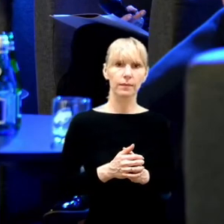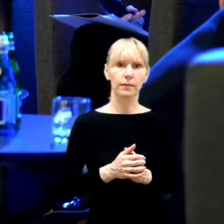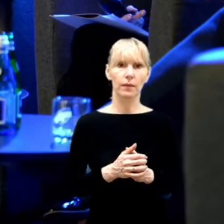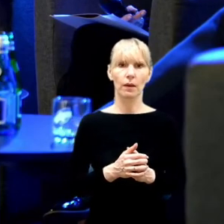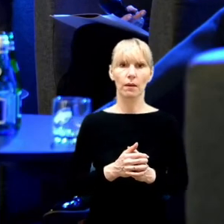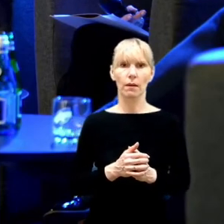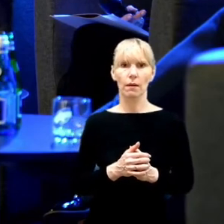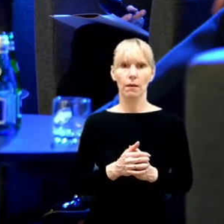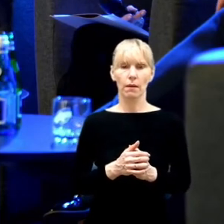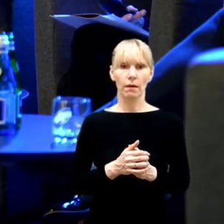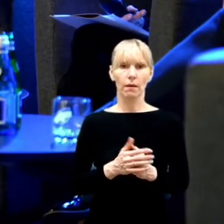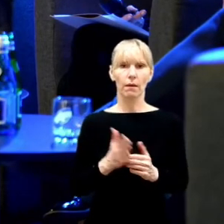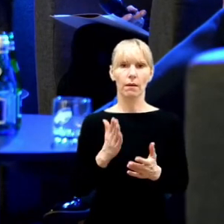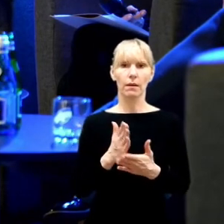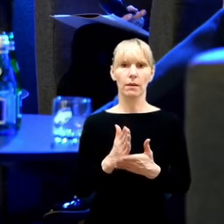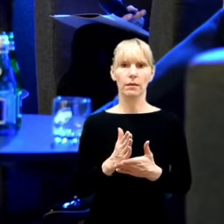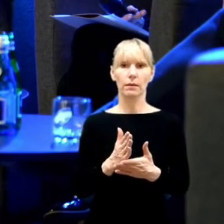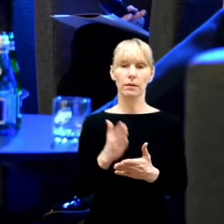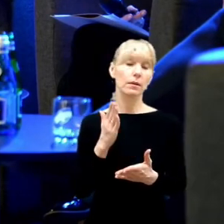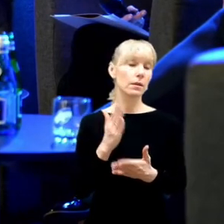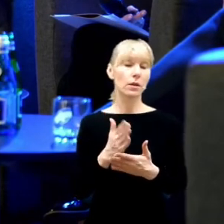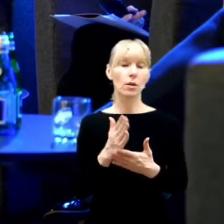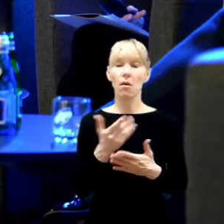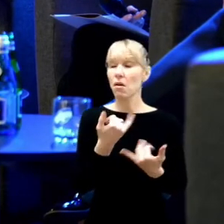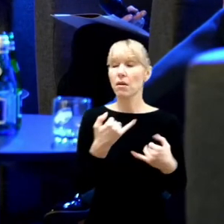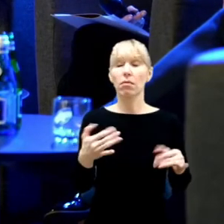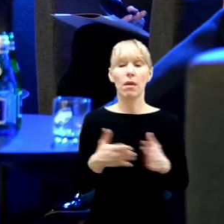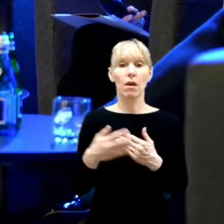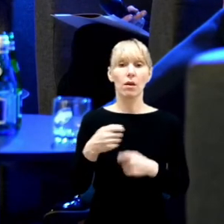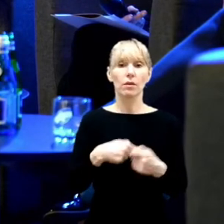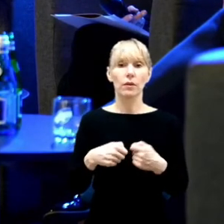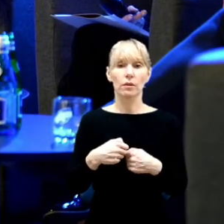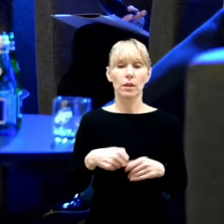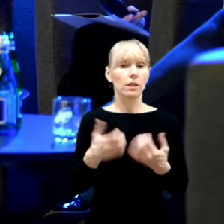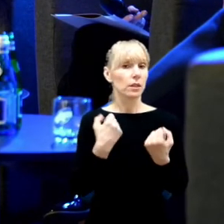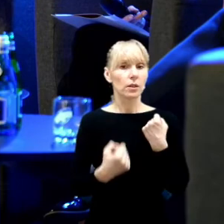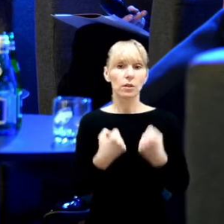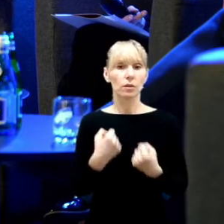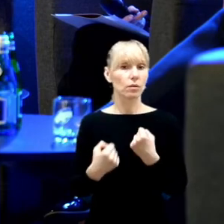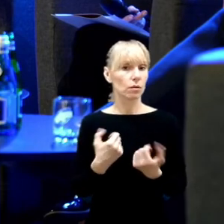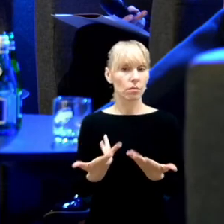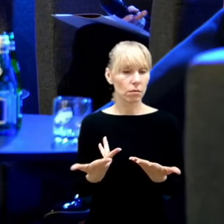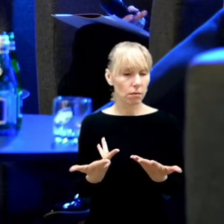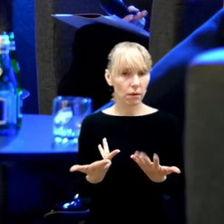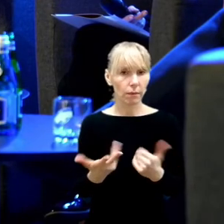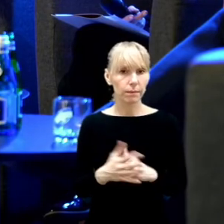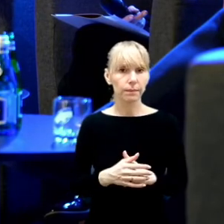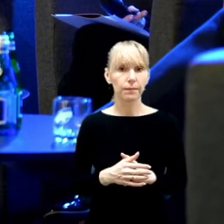My coraz częściej dyskutujemy właśnie próbując w Związku Miast Polskich pokazywać inne elementy.